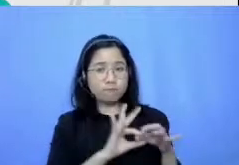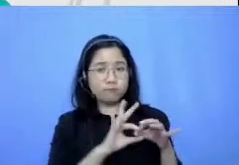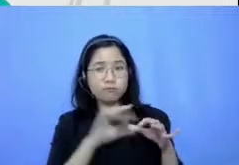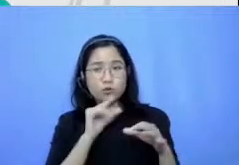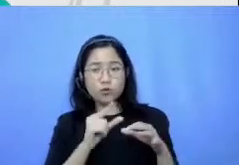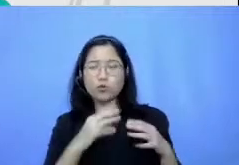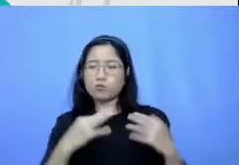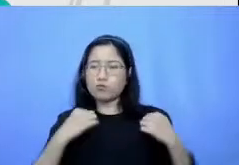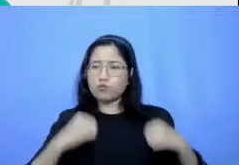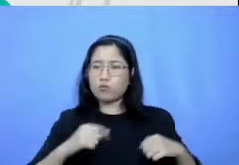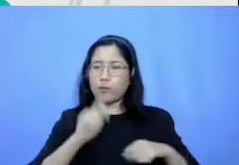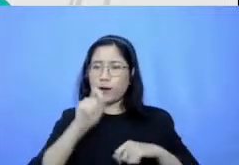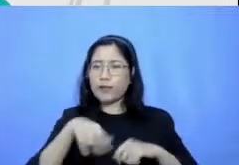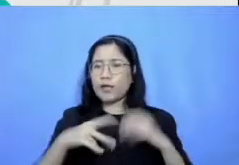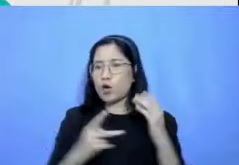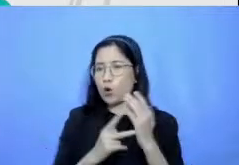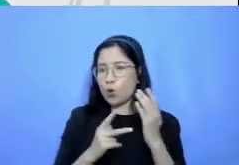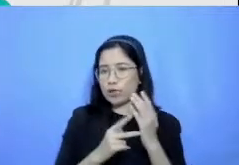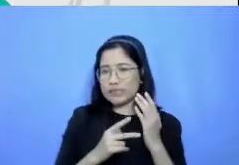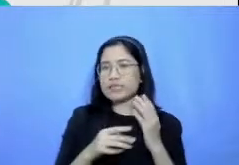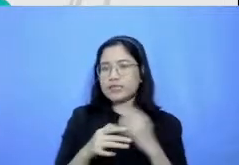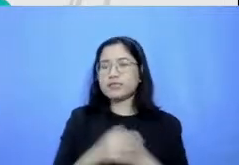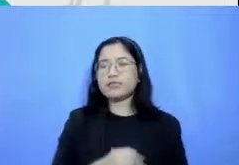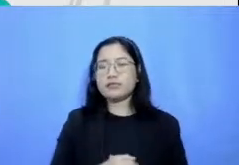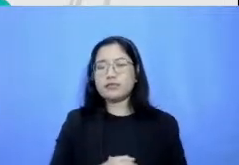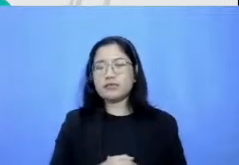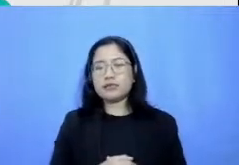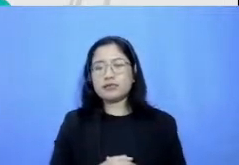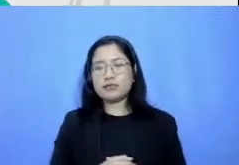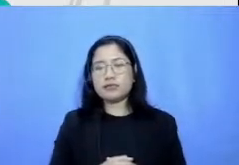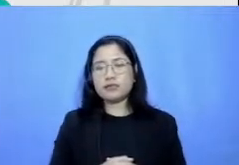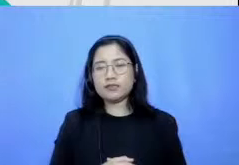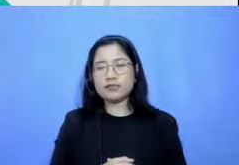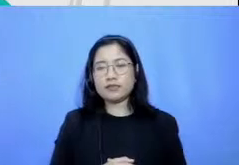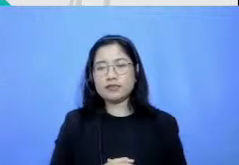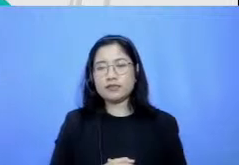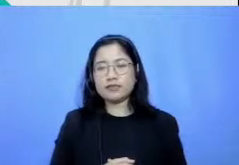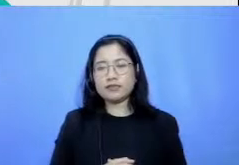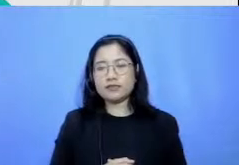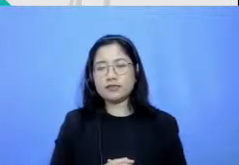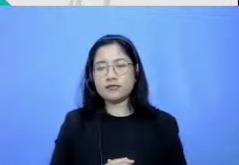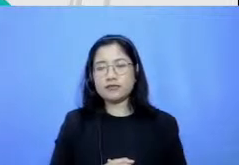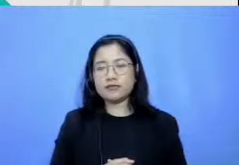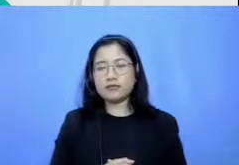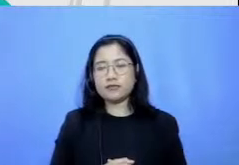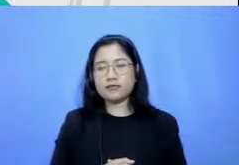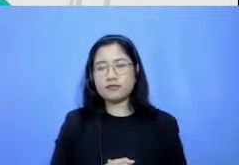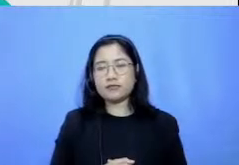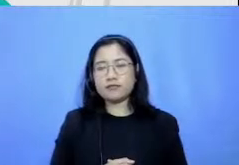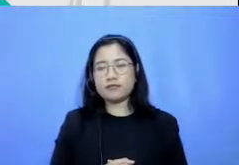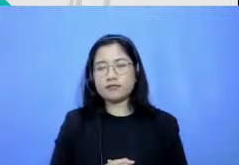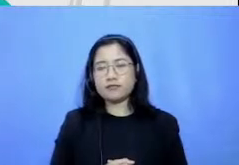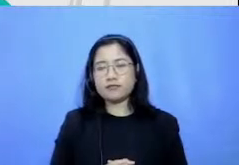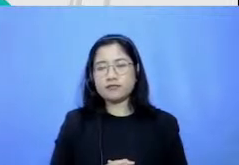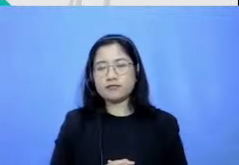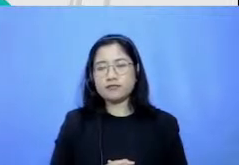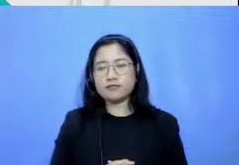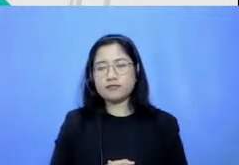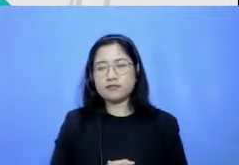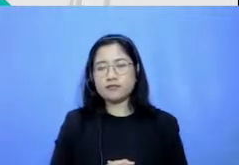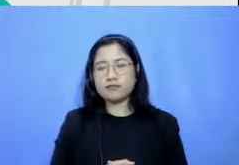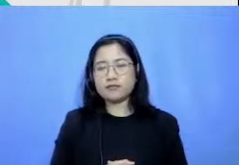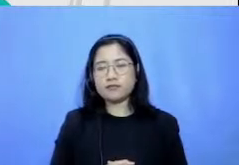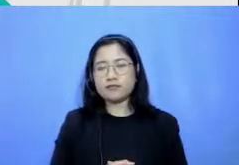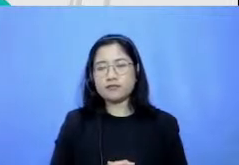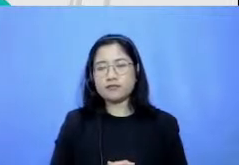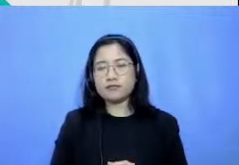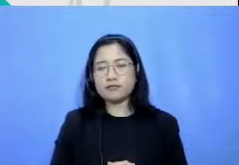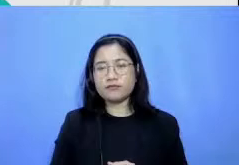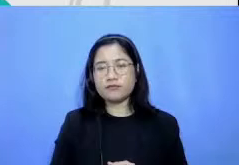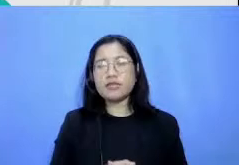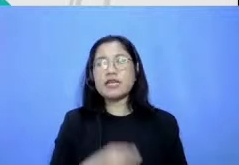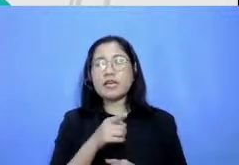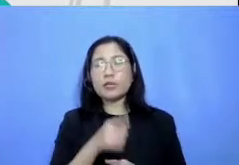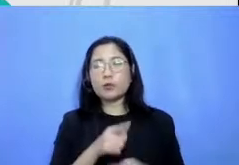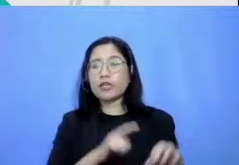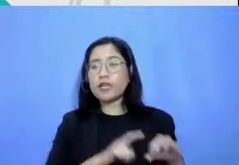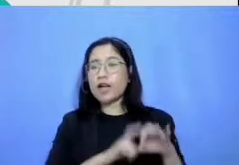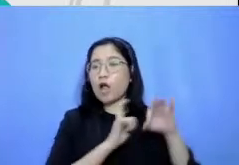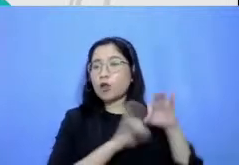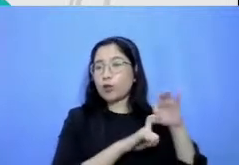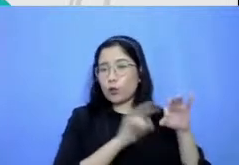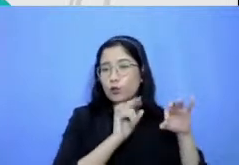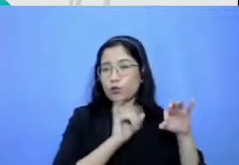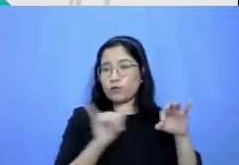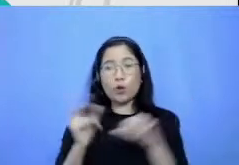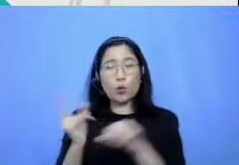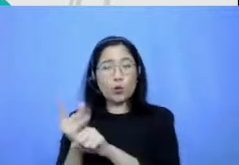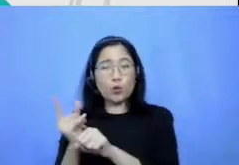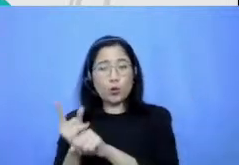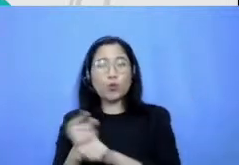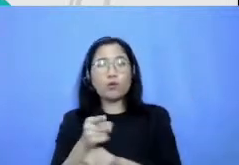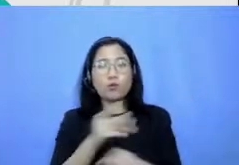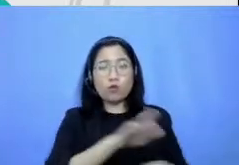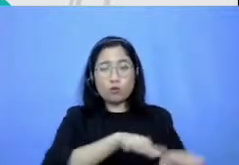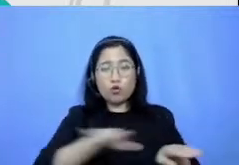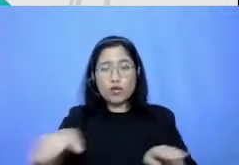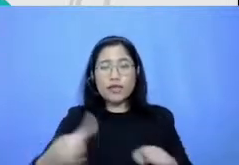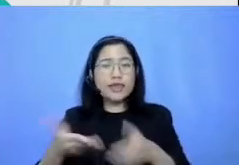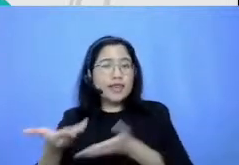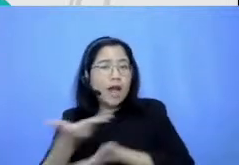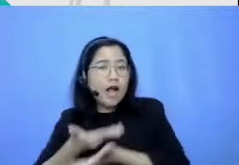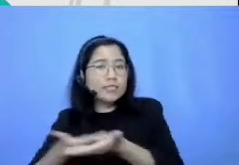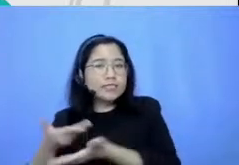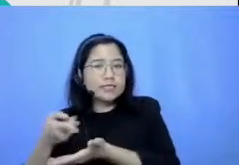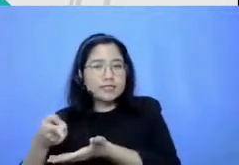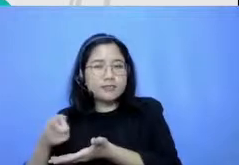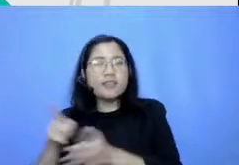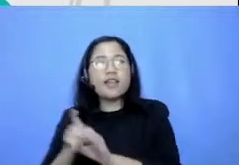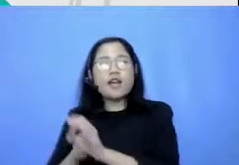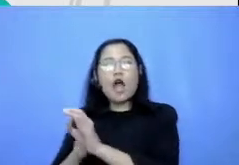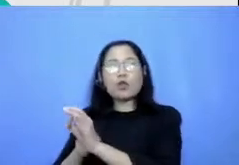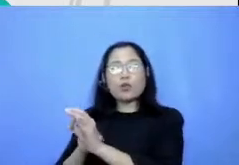sangat bergantung pada interaksi Bapak dengan mereka Emperor satu jadi saya